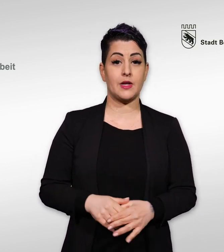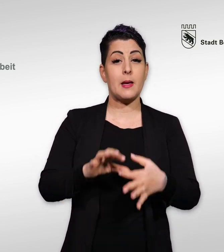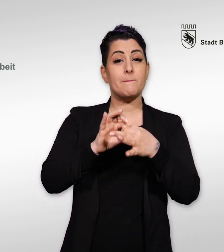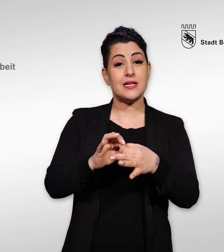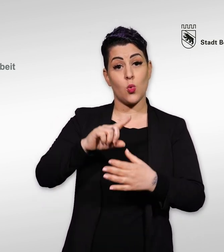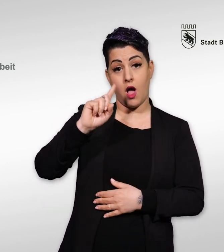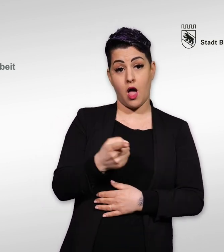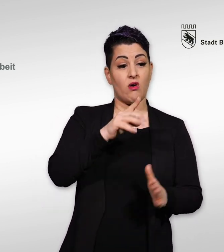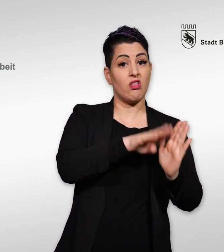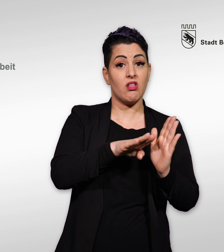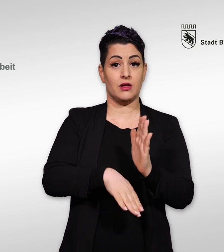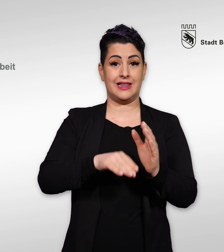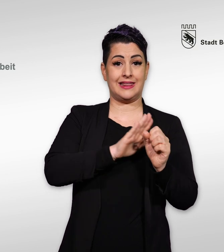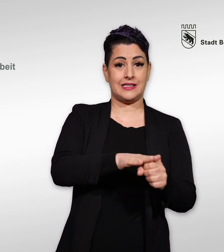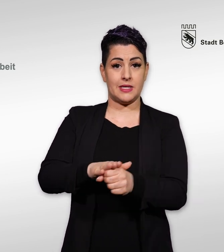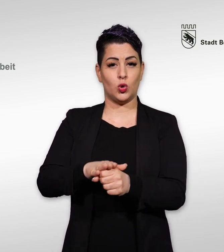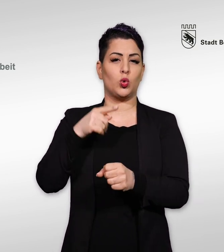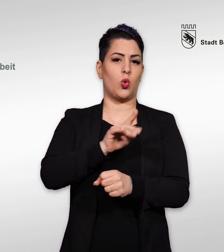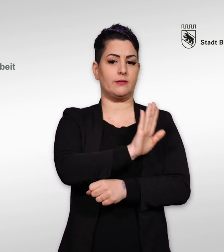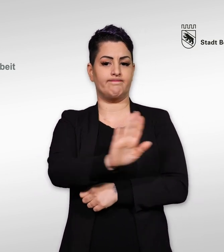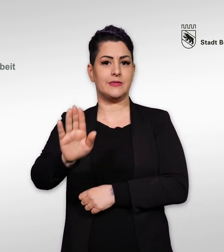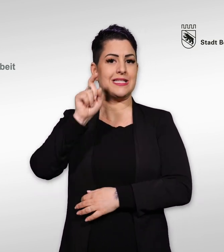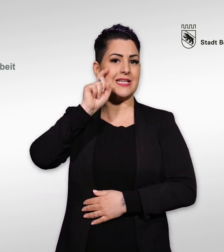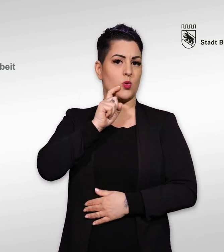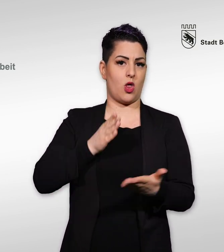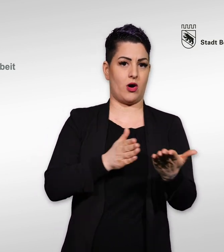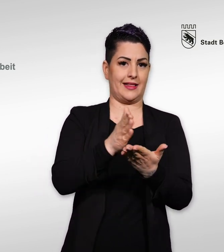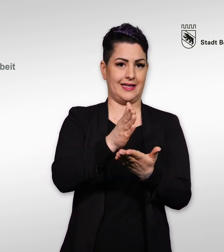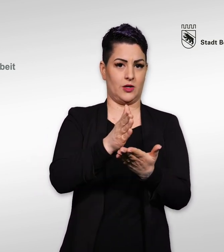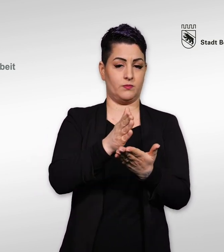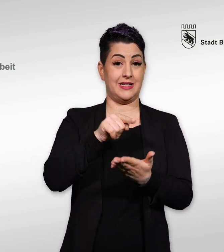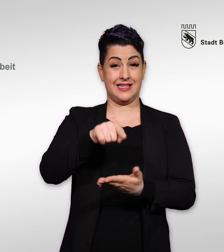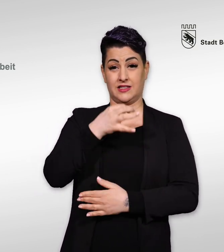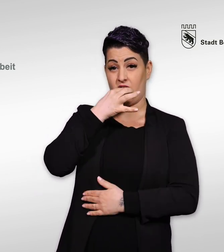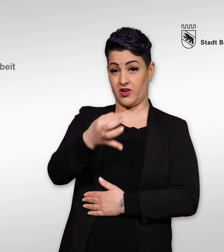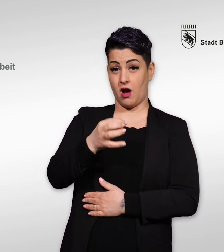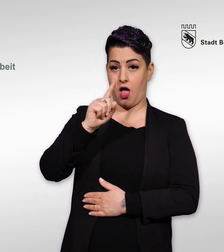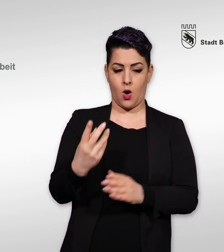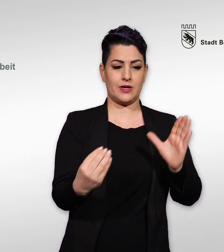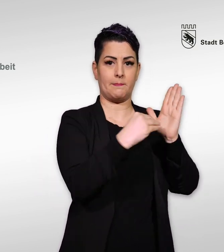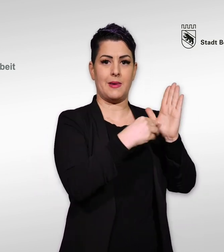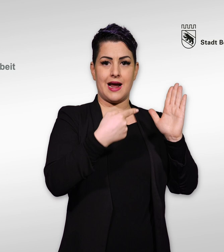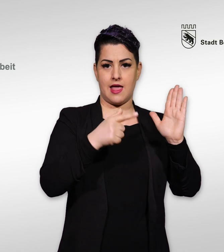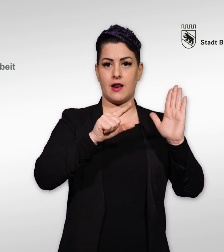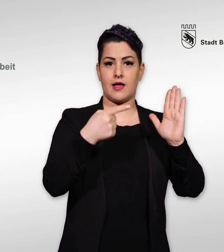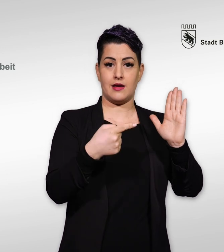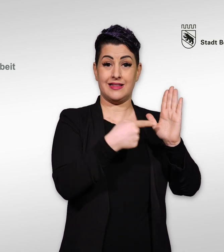In Bezug auf die Frage, ob auch Benachteiligungen aufgrund der sexuellen Orientierung unter das GlG fallen,